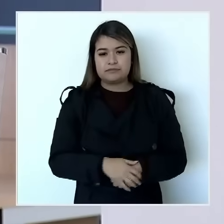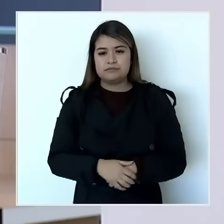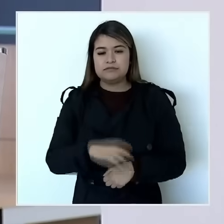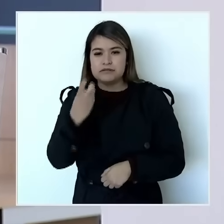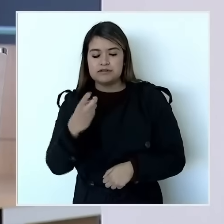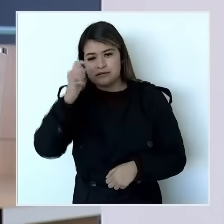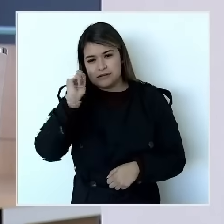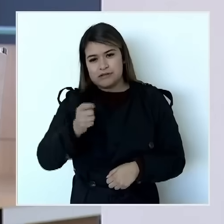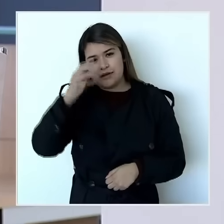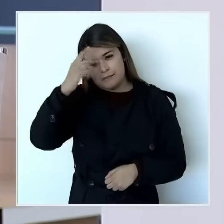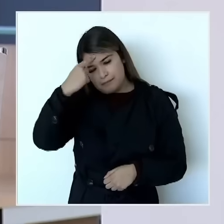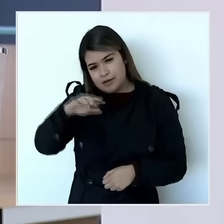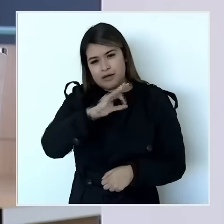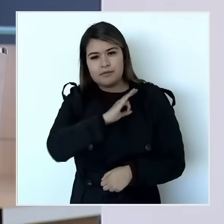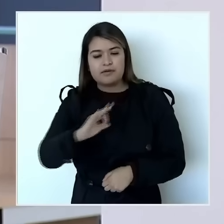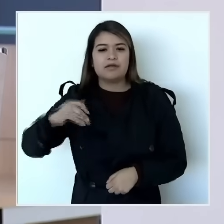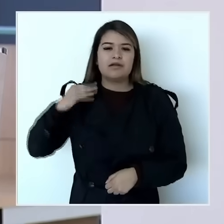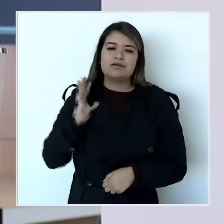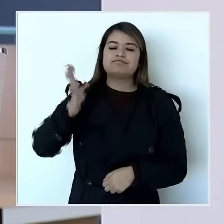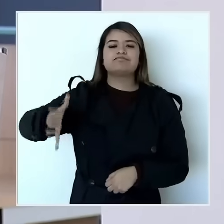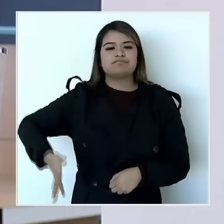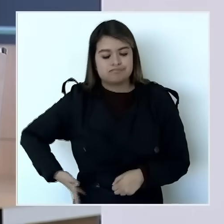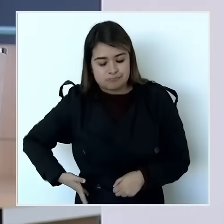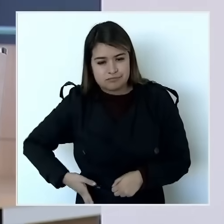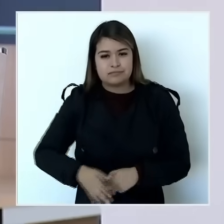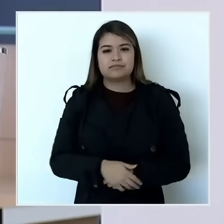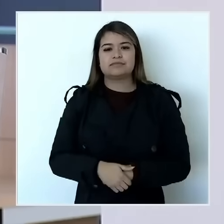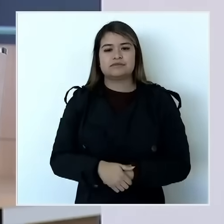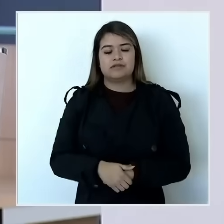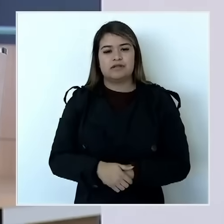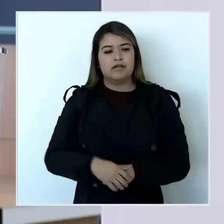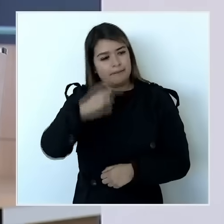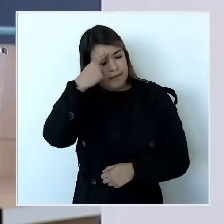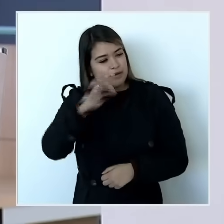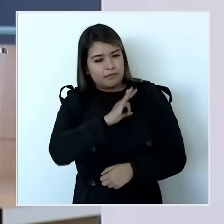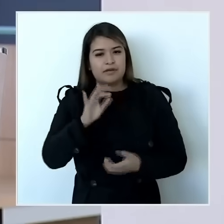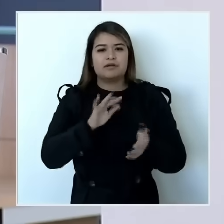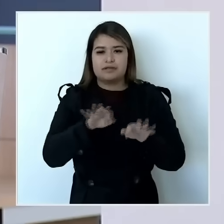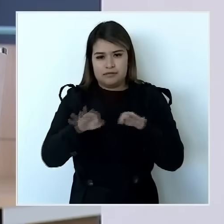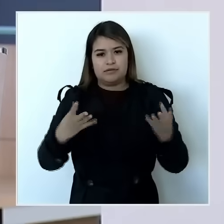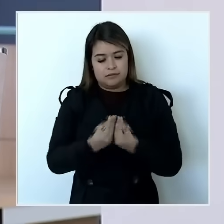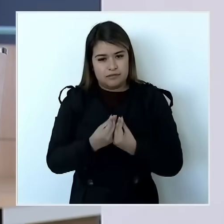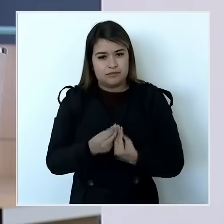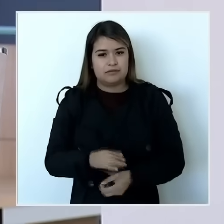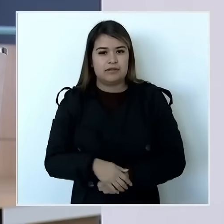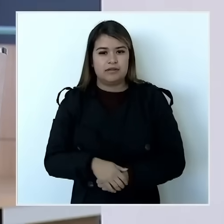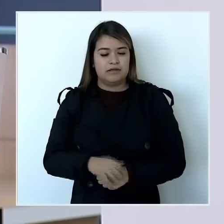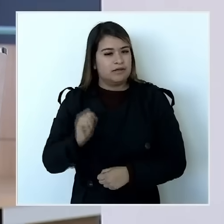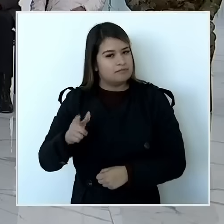las instituciones implica también dignificar a quienes la integran. Asimismo, el complejo